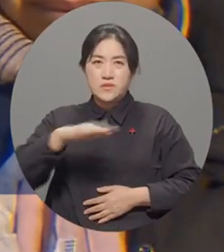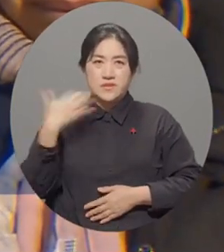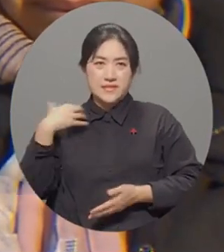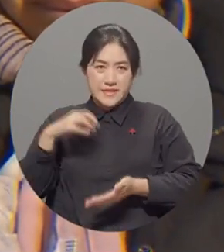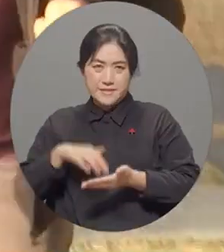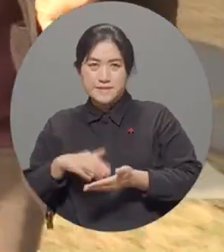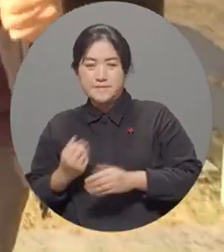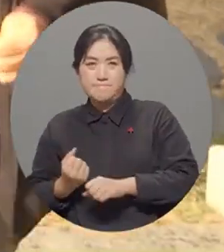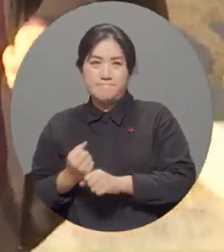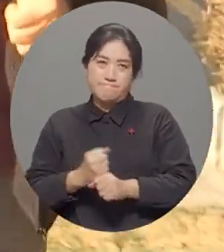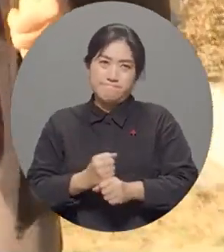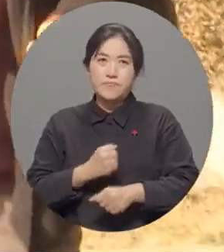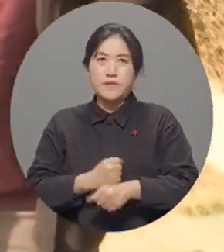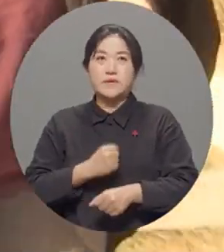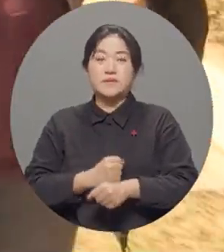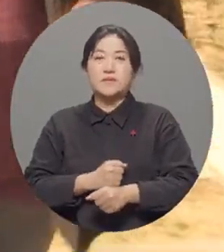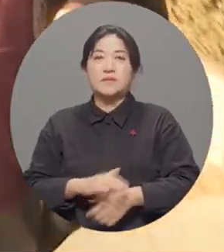네가 죽은 자리에서 우리는 다시 선다.